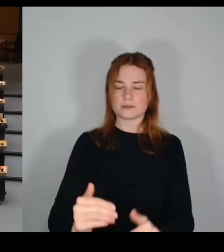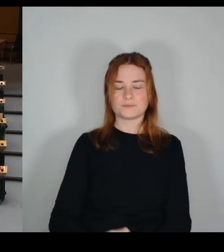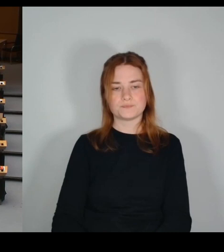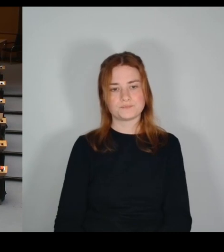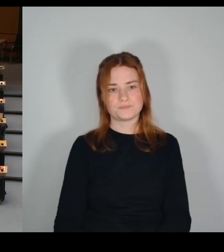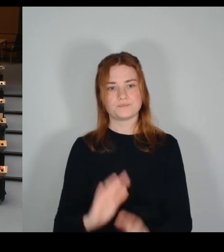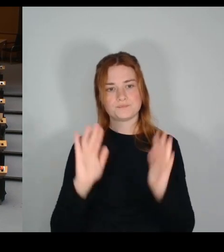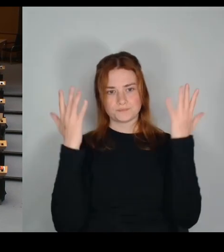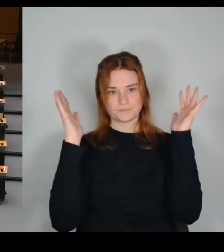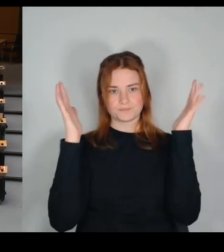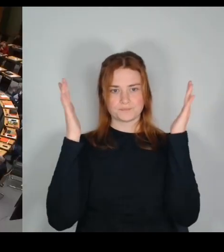Vielen Dank, Herr Kollege.